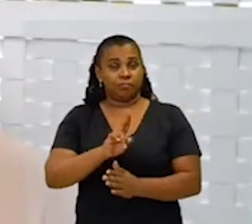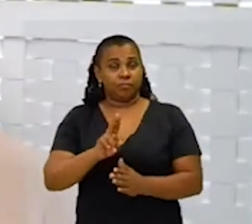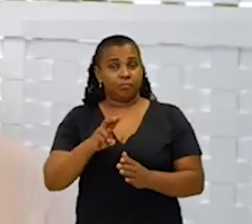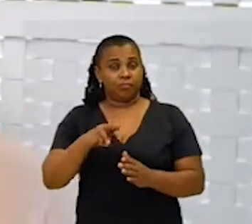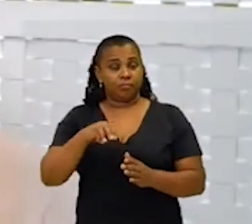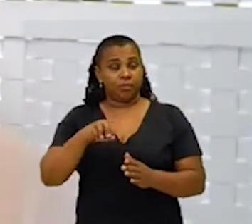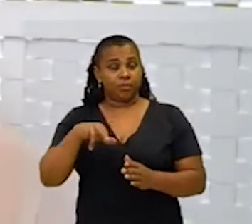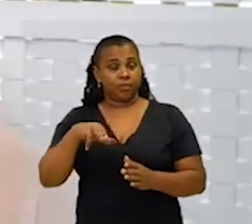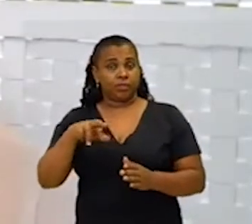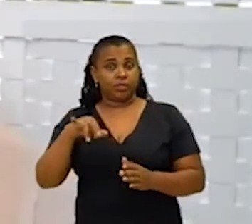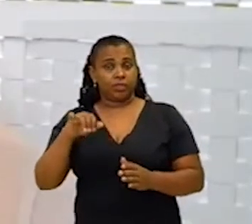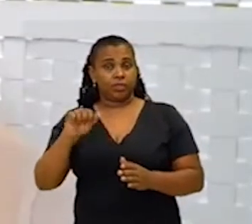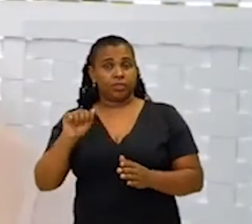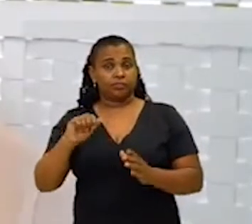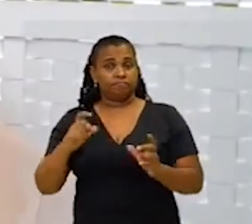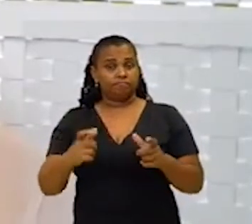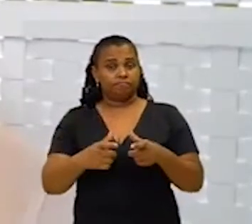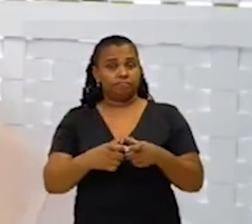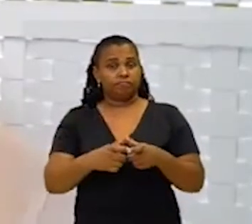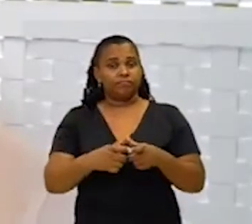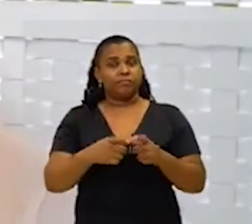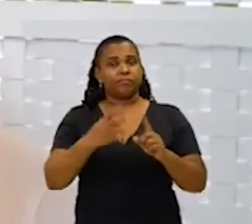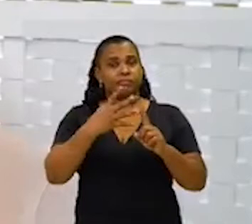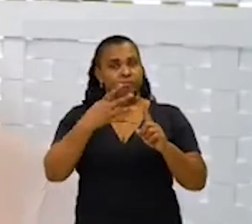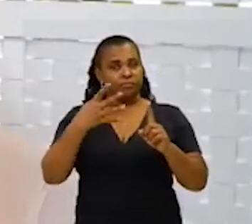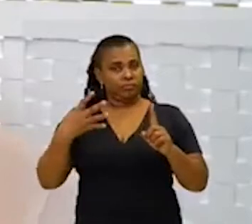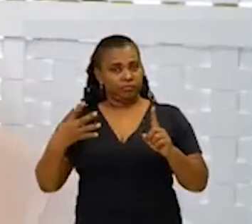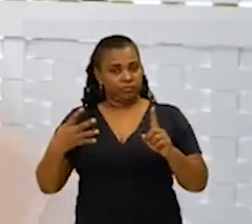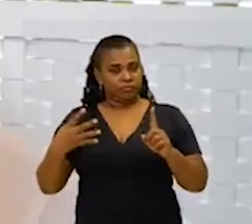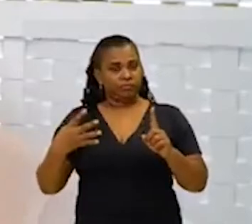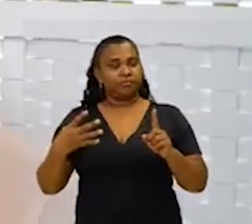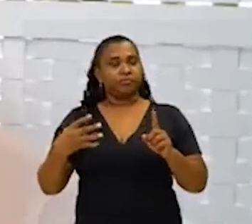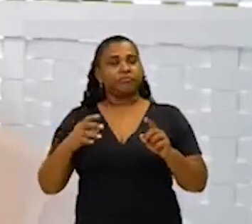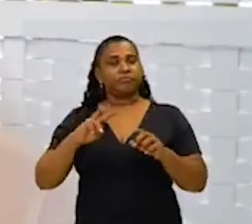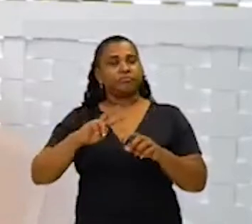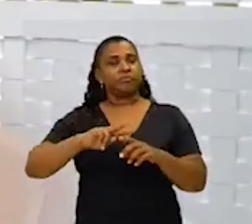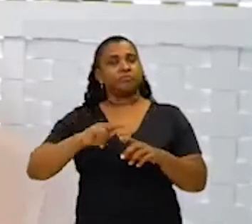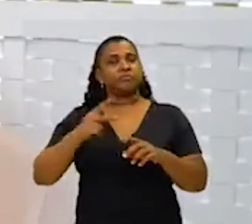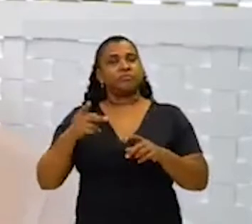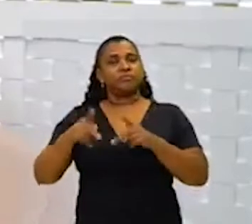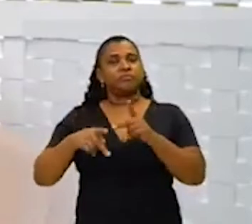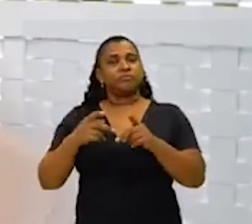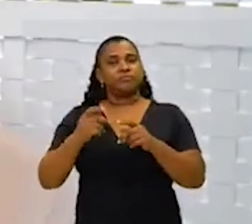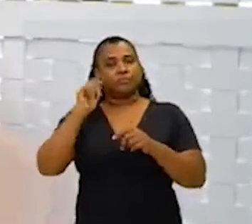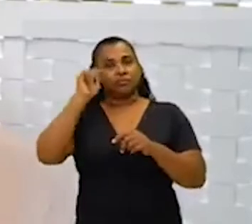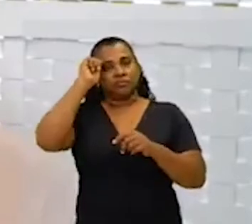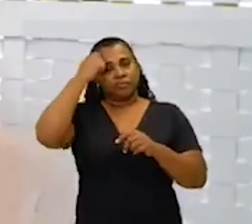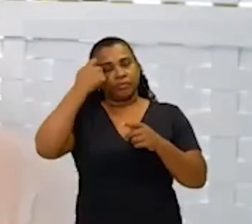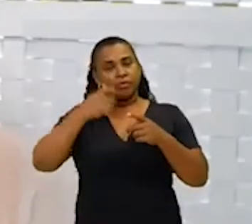demográfica ao contrário de Popular faz com a população negra mulheres são Elias hidrográficas